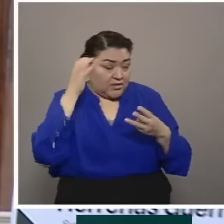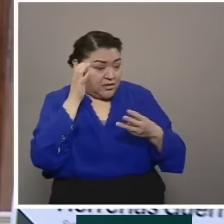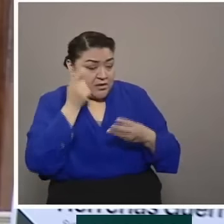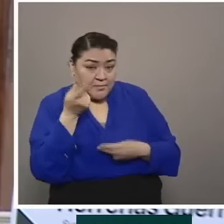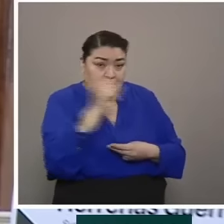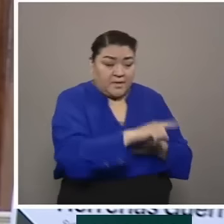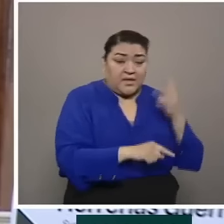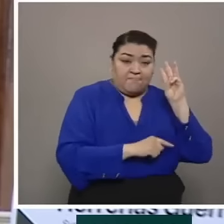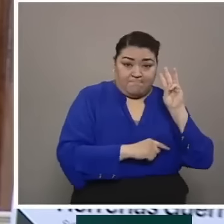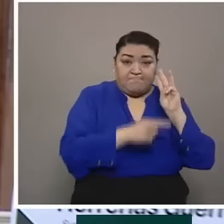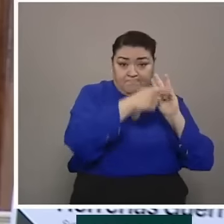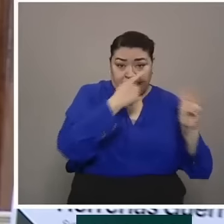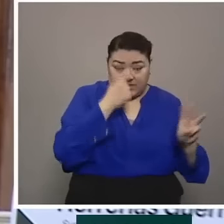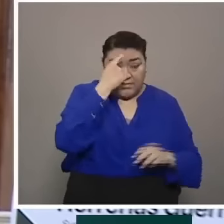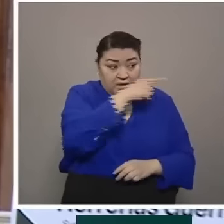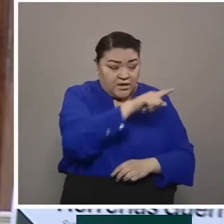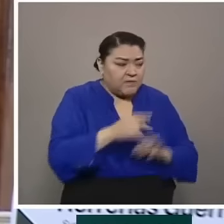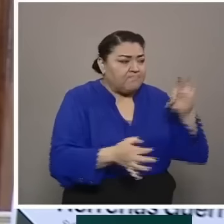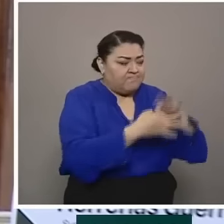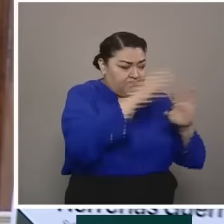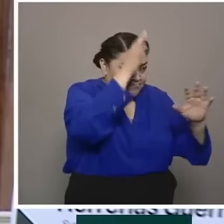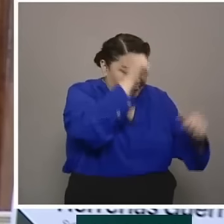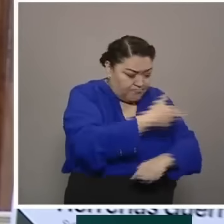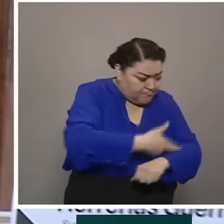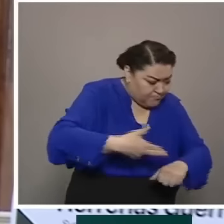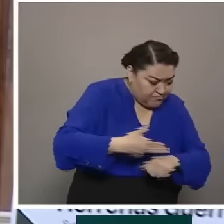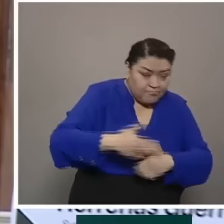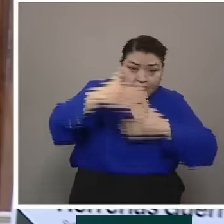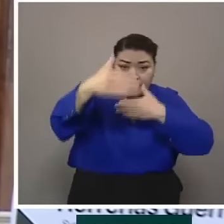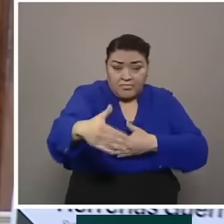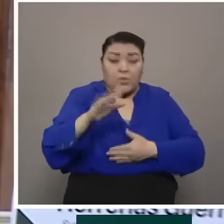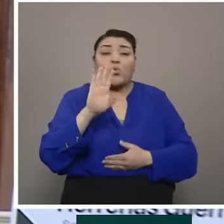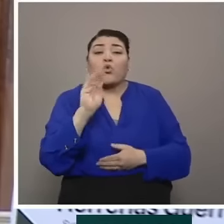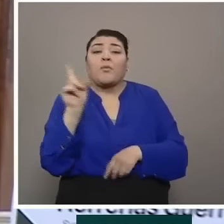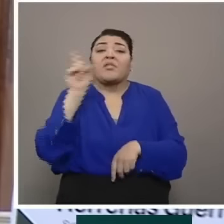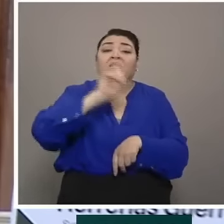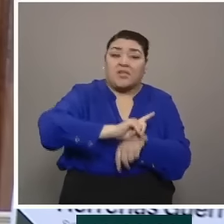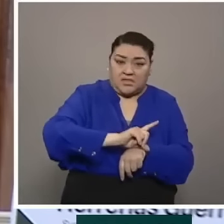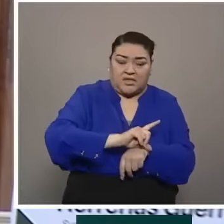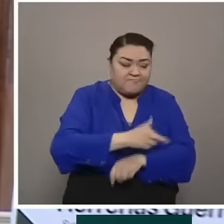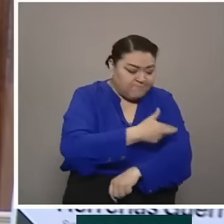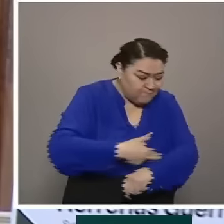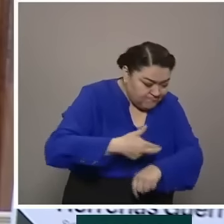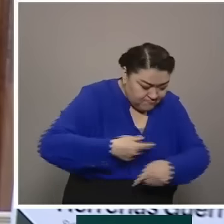manera coordinada y dentro del plazo de 90 días adopten las medidas necesarias para garantizar